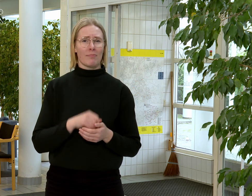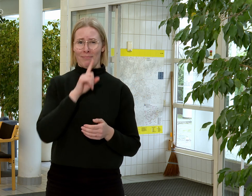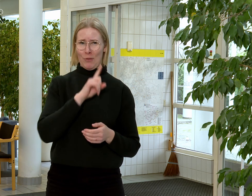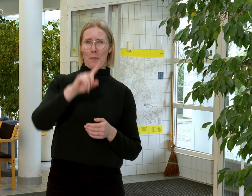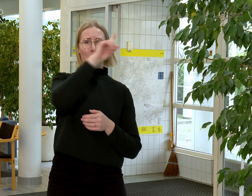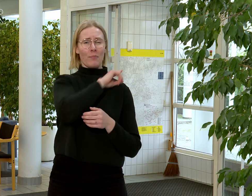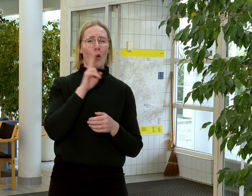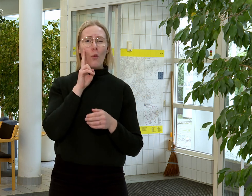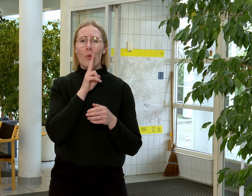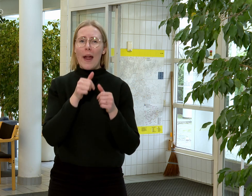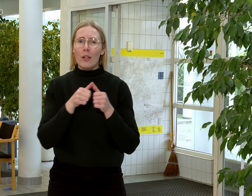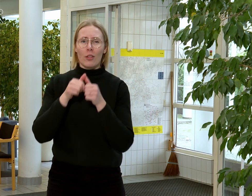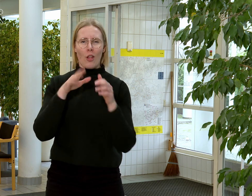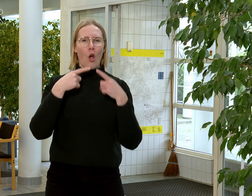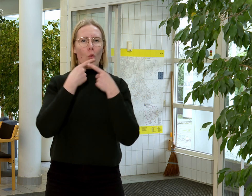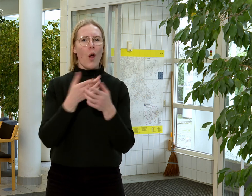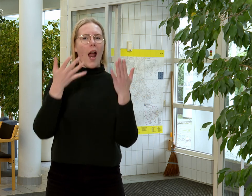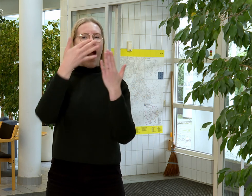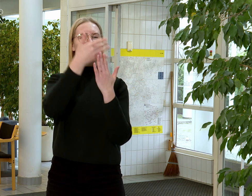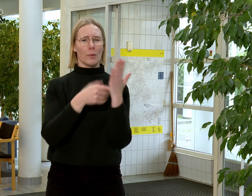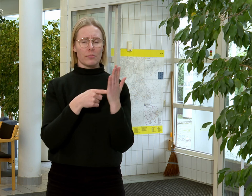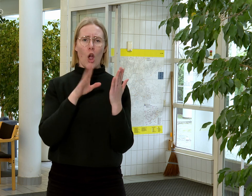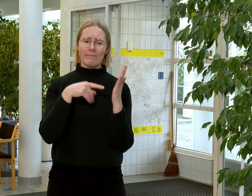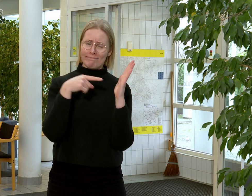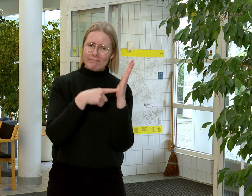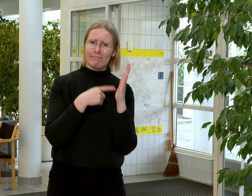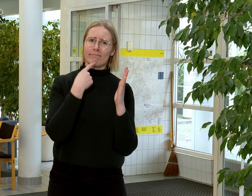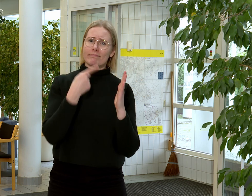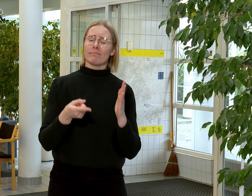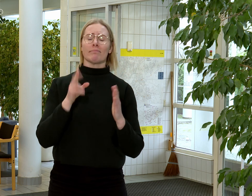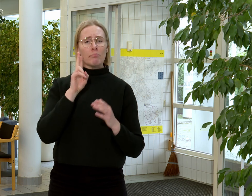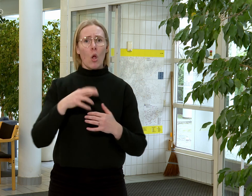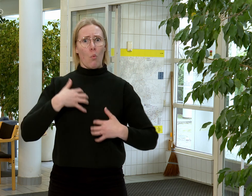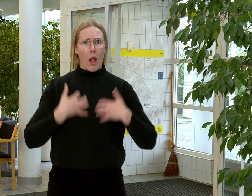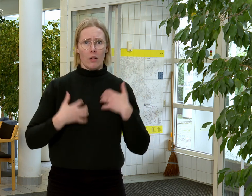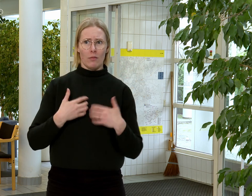Kuurojen Liiton viimevuotisessa julkilausumassa ilmaistiin huoli -